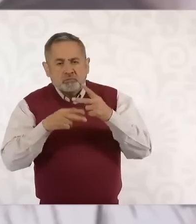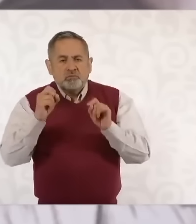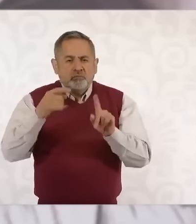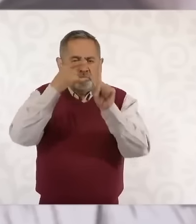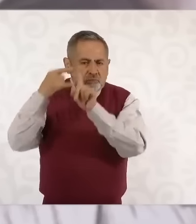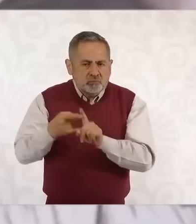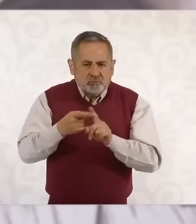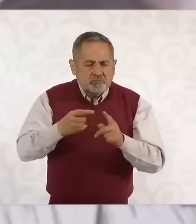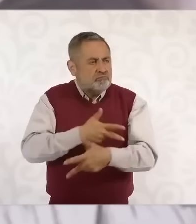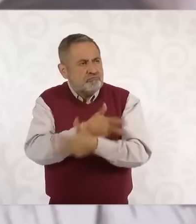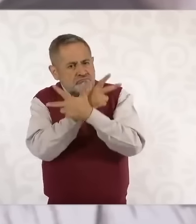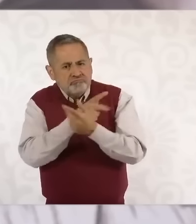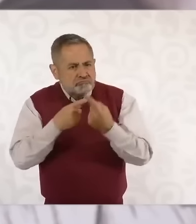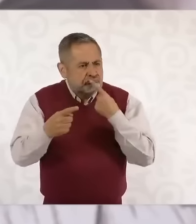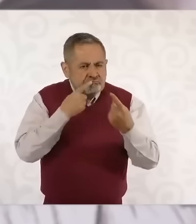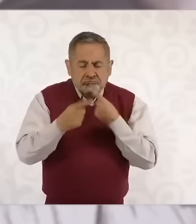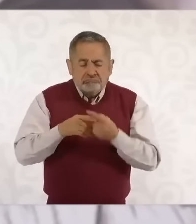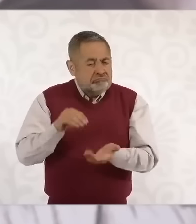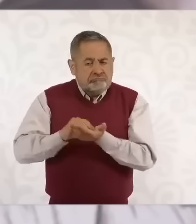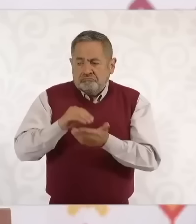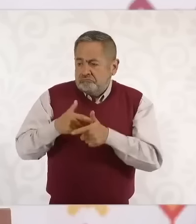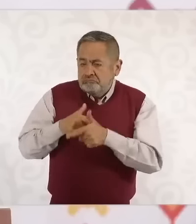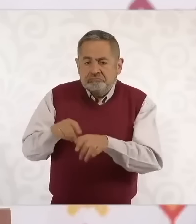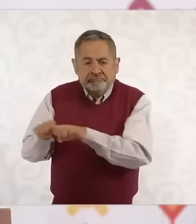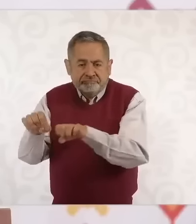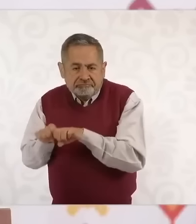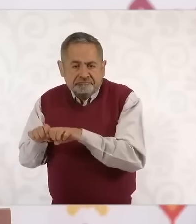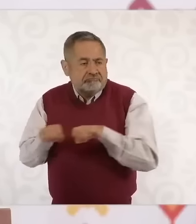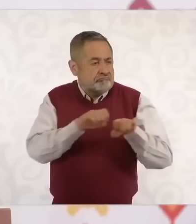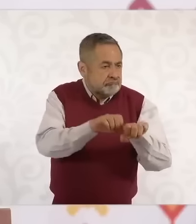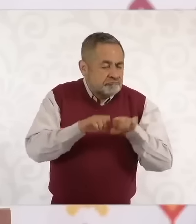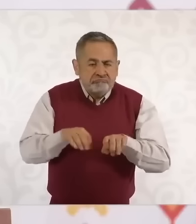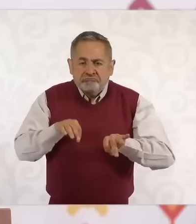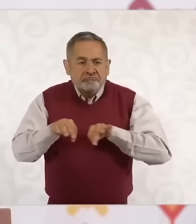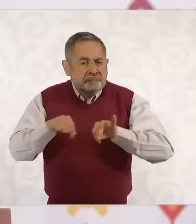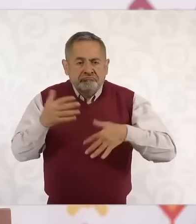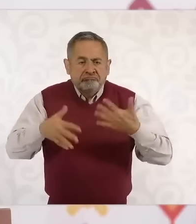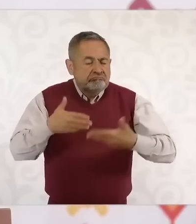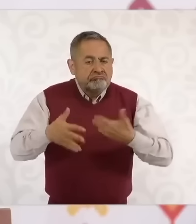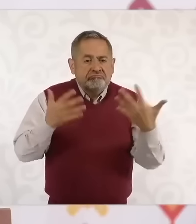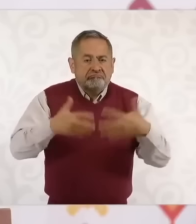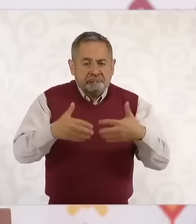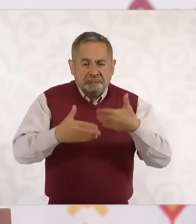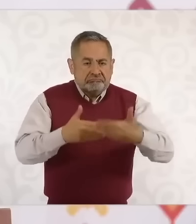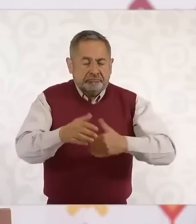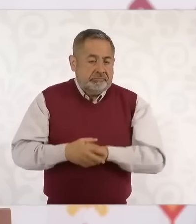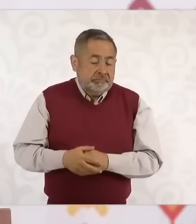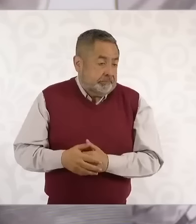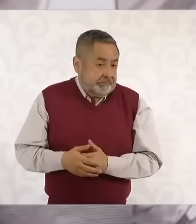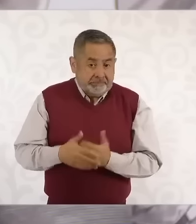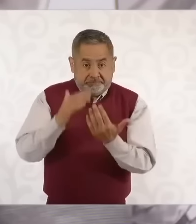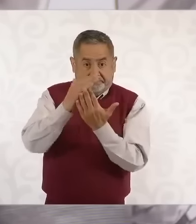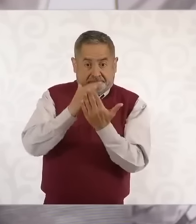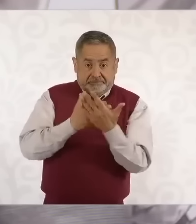trabajo funcionando. El trabajo en cuando estás en esta materia, de acuerdo a un tratado, te va